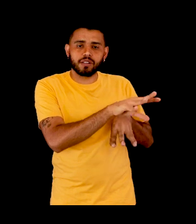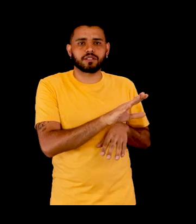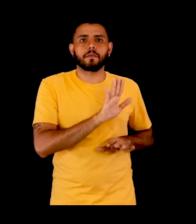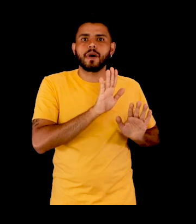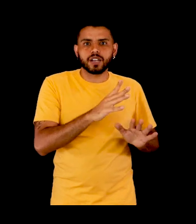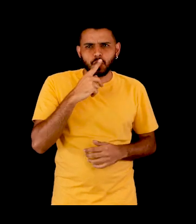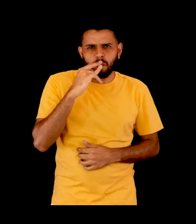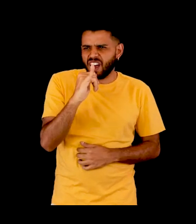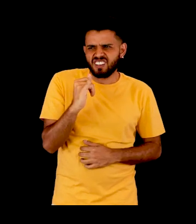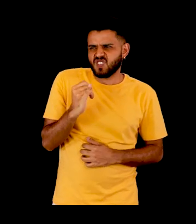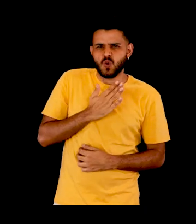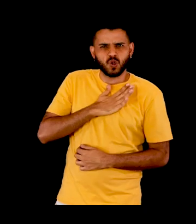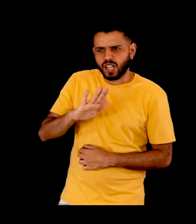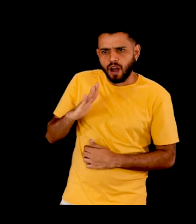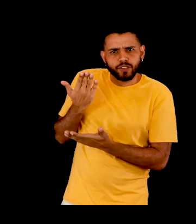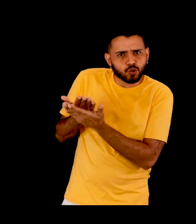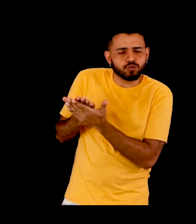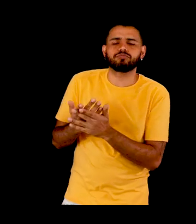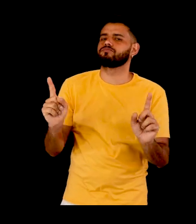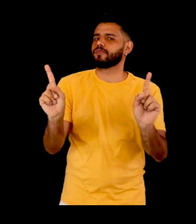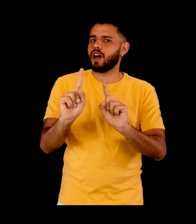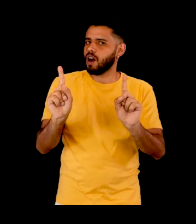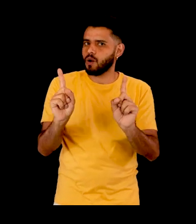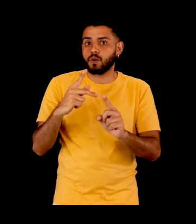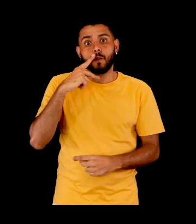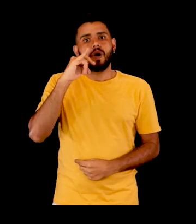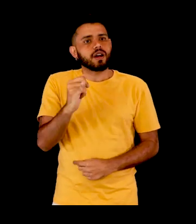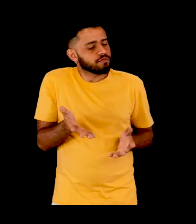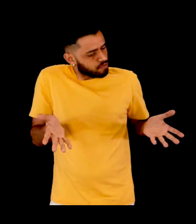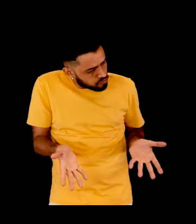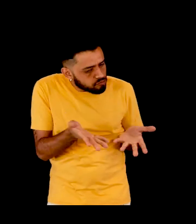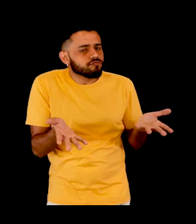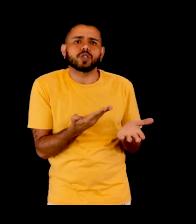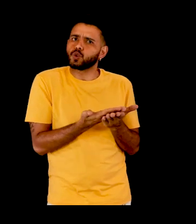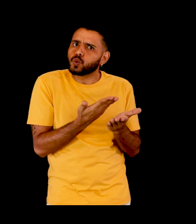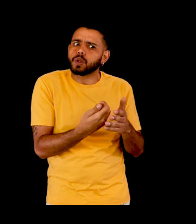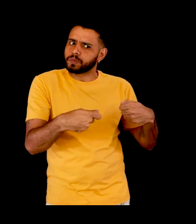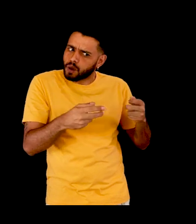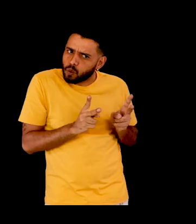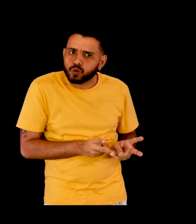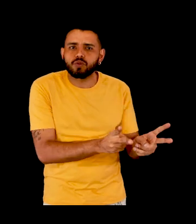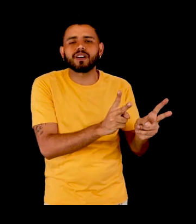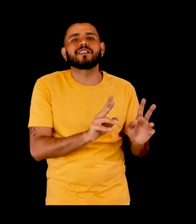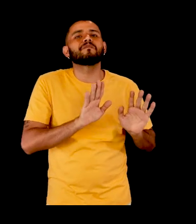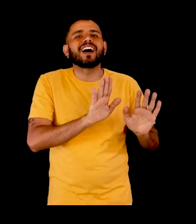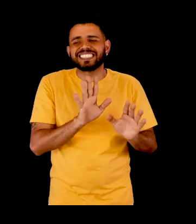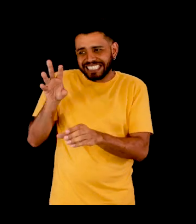Ao contrário, ele incentivava o estudo. Mas ele não queria naquele ambiente formal da escola,